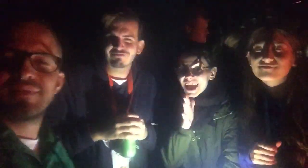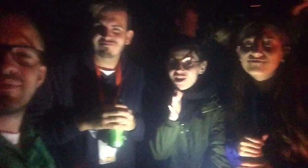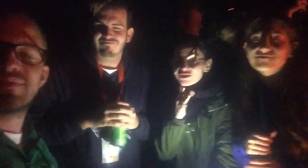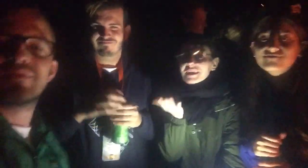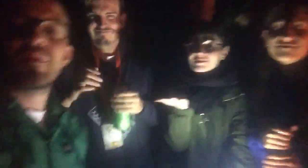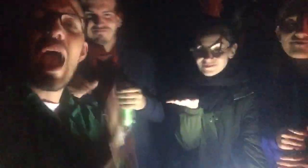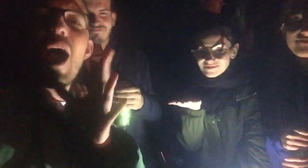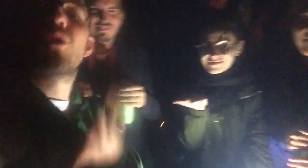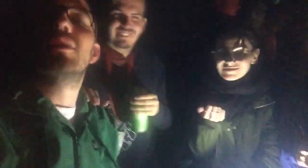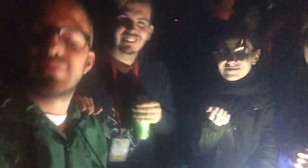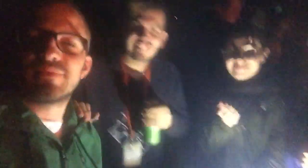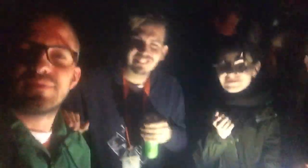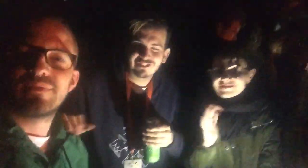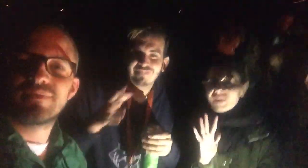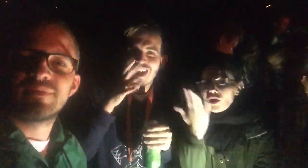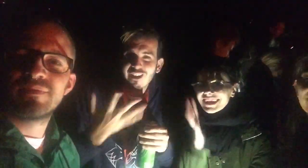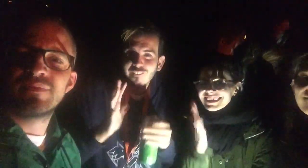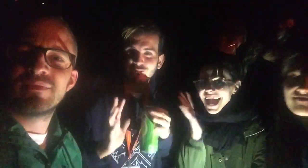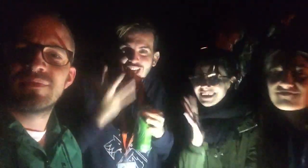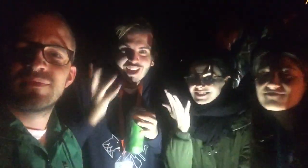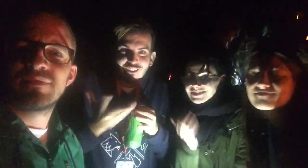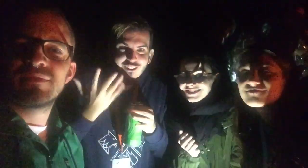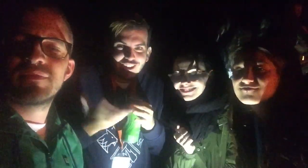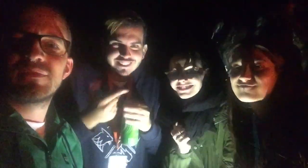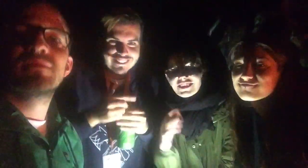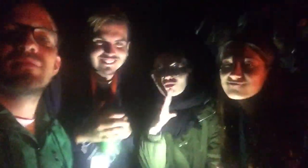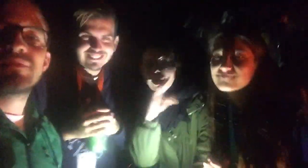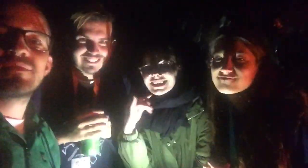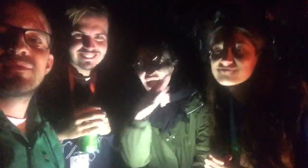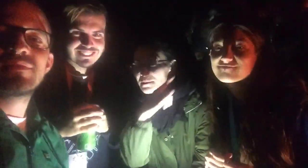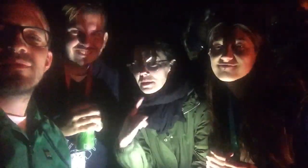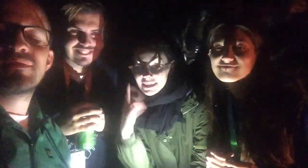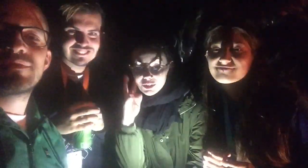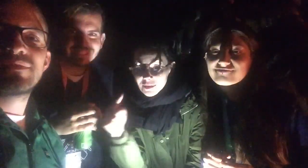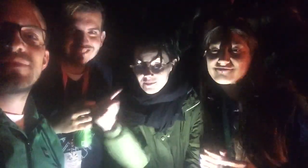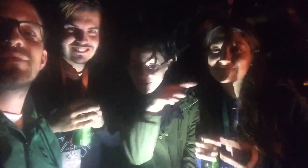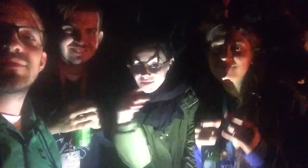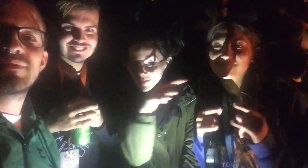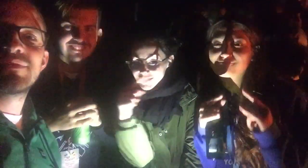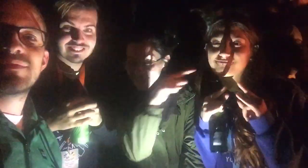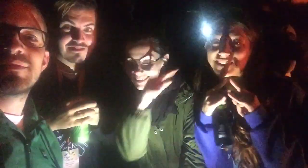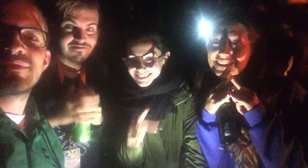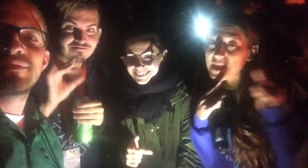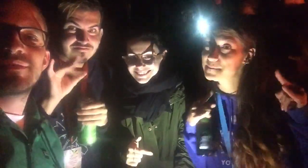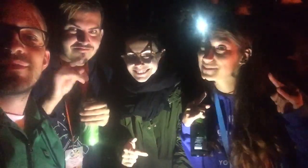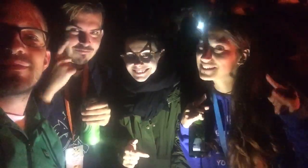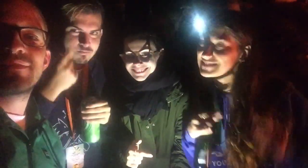¿Qué estamos haciendo ahora? ¡Disfrutando de una hoguera! Durante el EUDY Youth Camp en Rumanía.